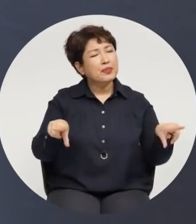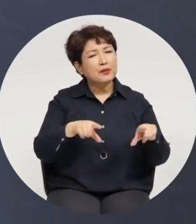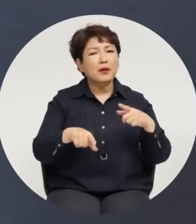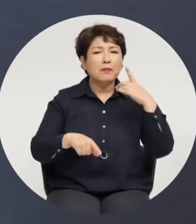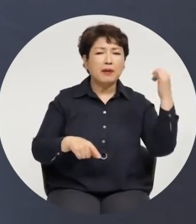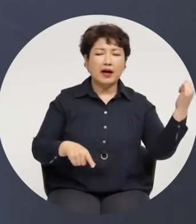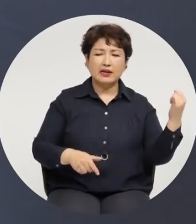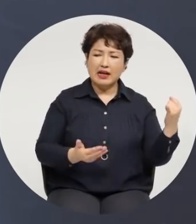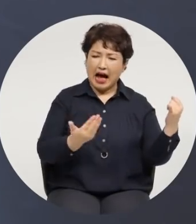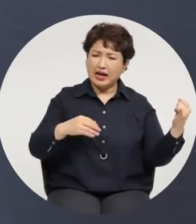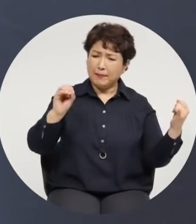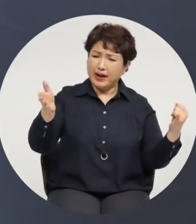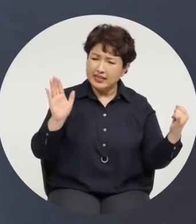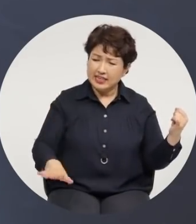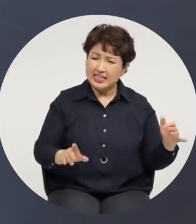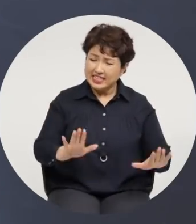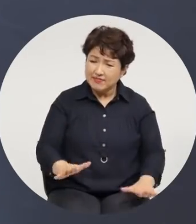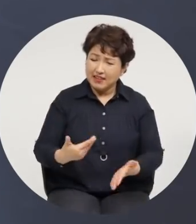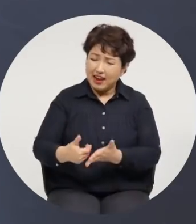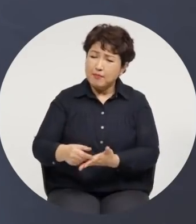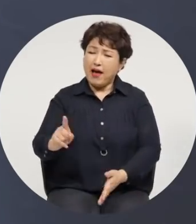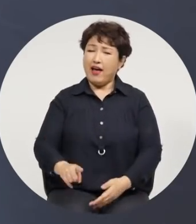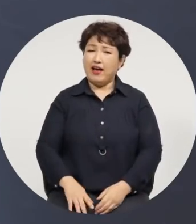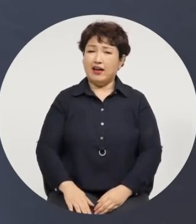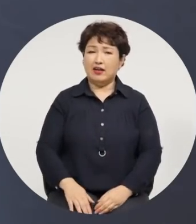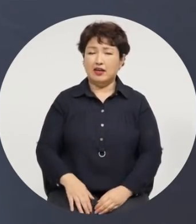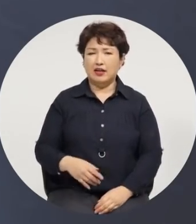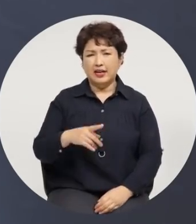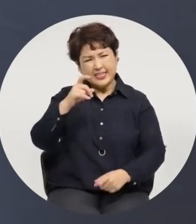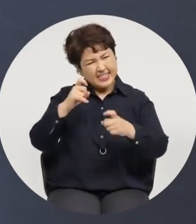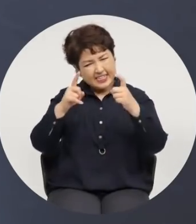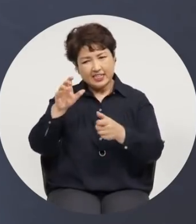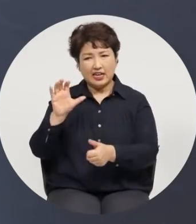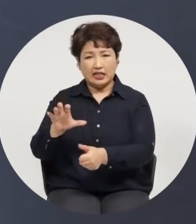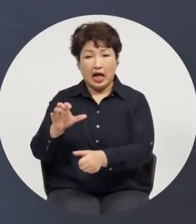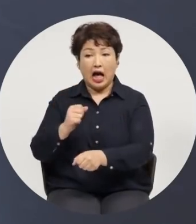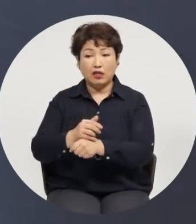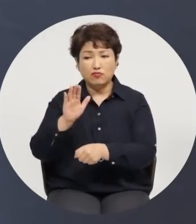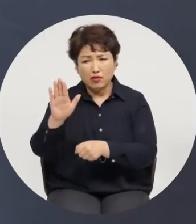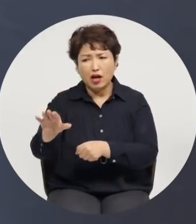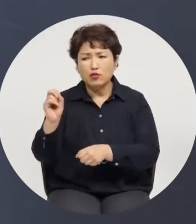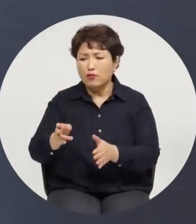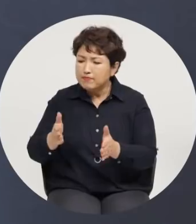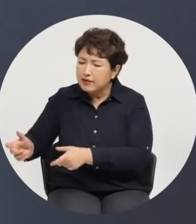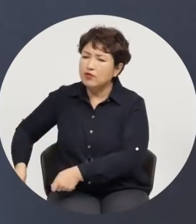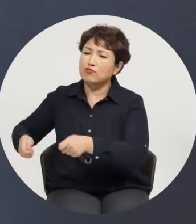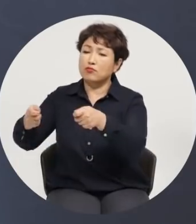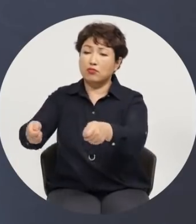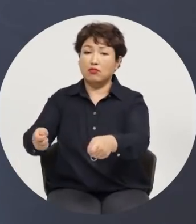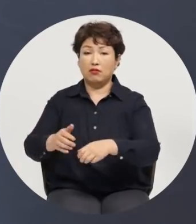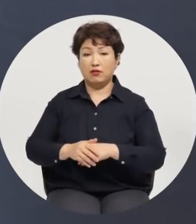"아까 먹으라고 할 때는 안 먹고 이제 와서 달라고 하니?" 이렇게 막 야단치고 또 밥을 차려줘요